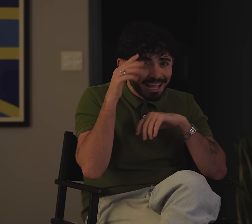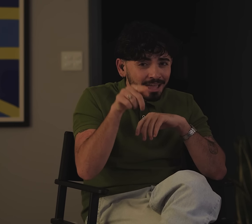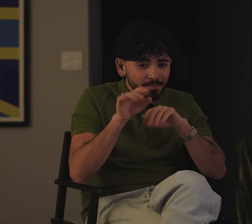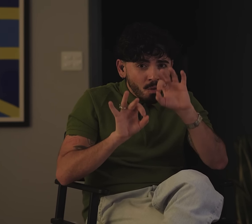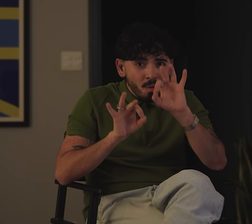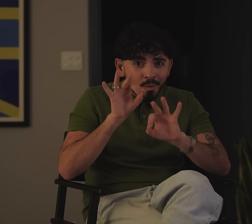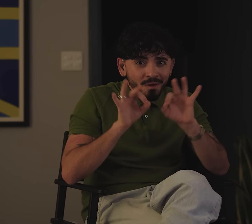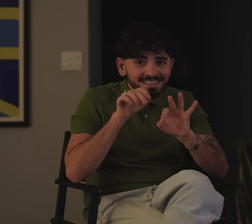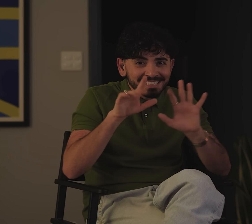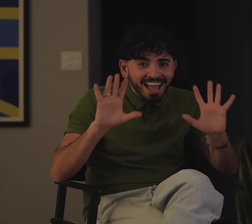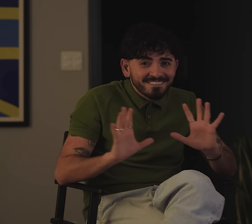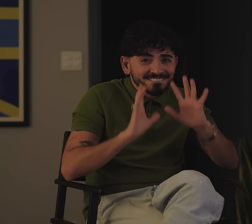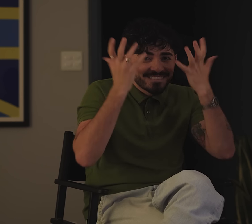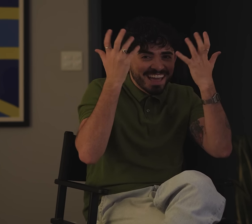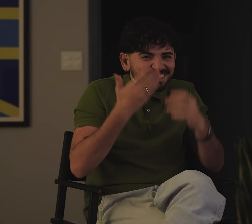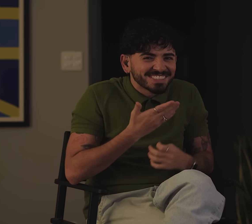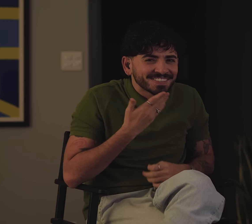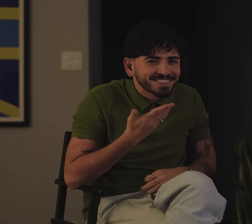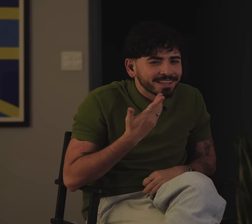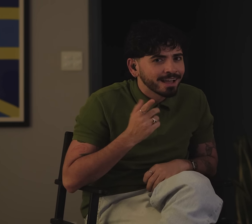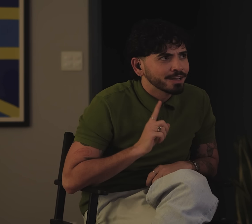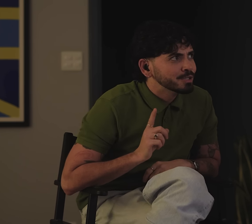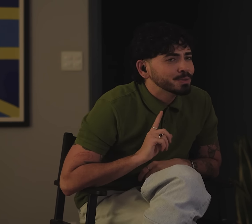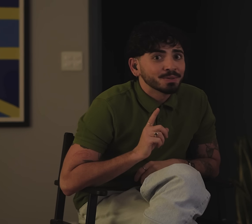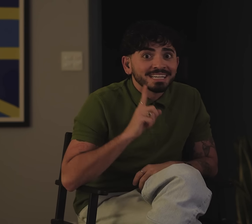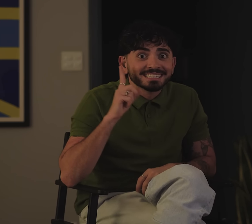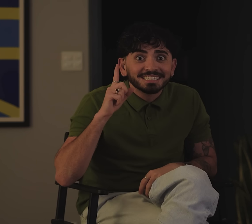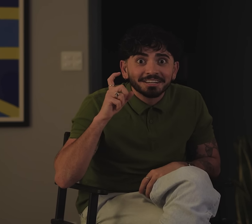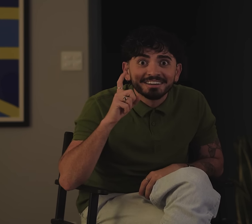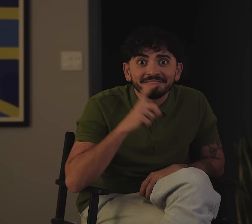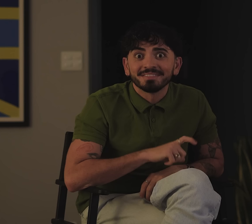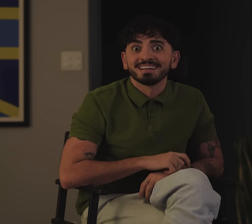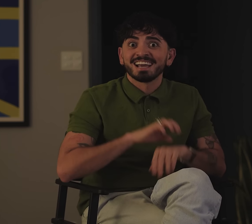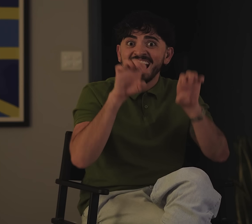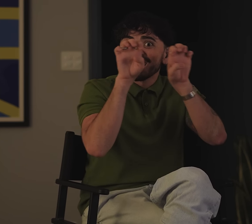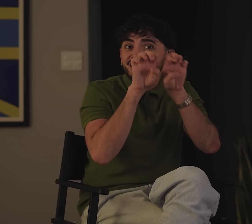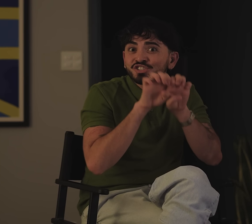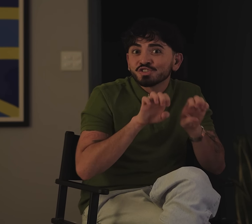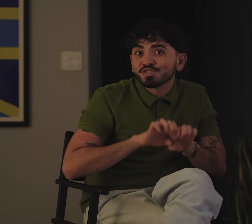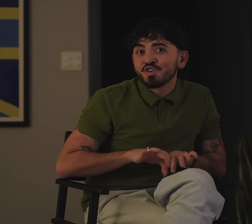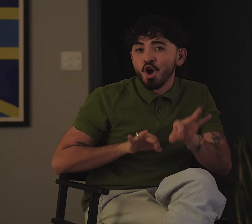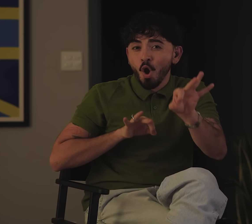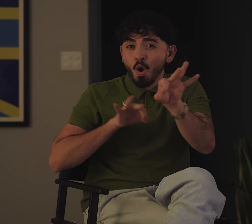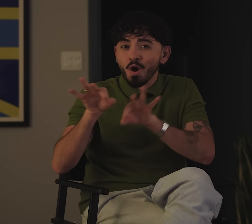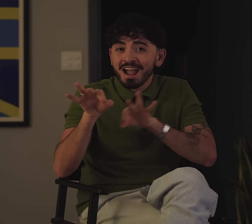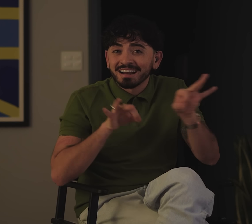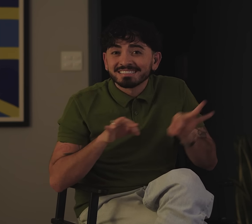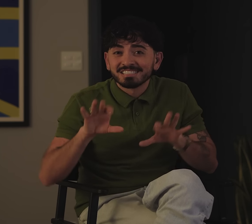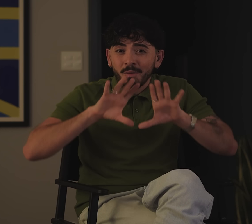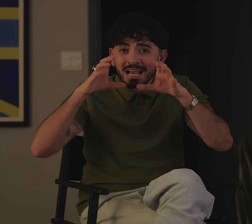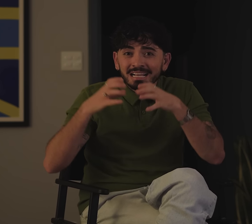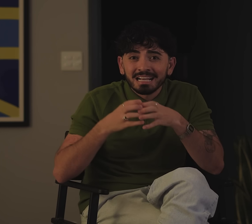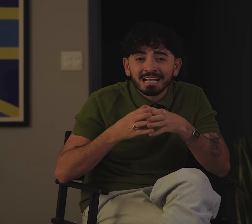Vocês sabem que organizar um evento não é algo simples. Sim, é difícil. Porque tem muita estrutura, organização, equipe,